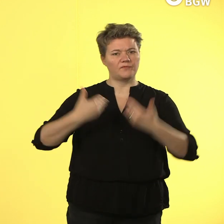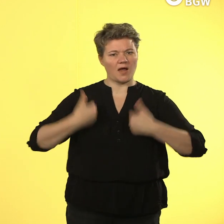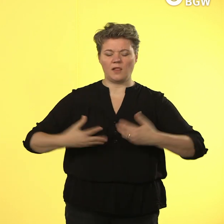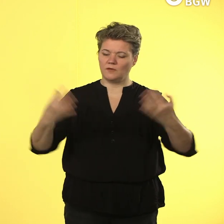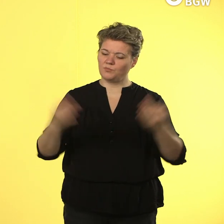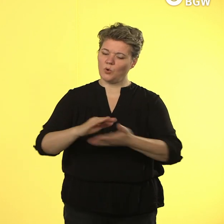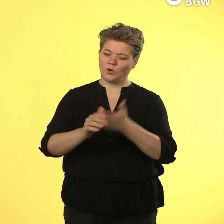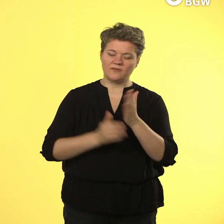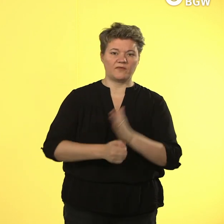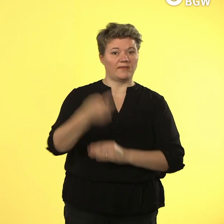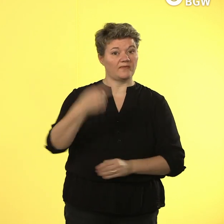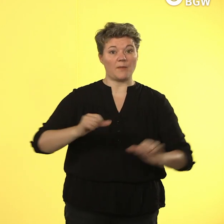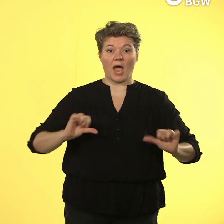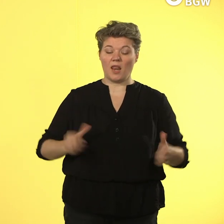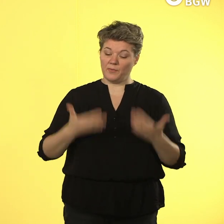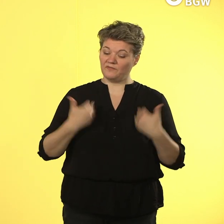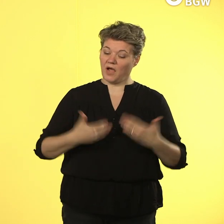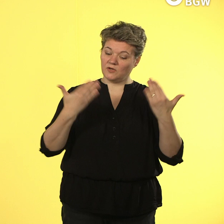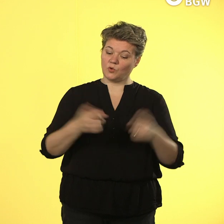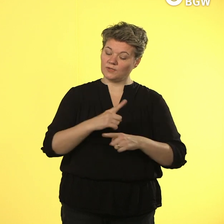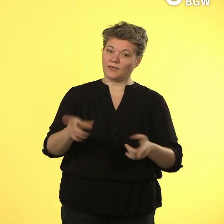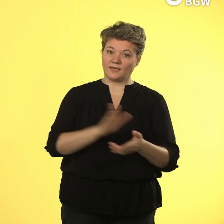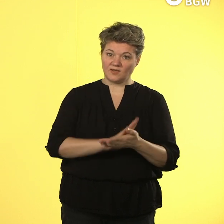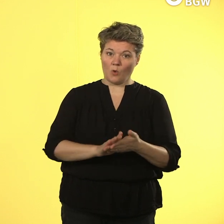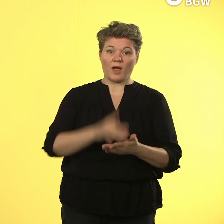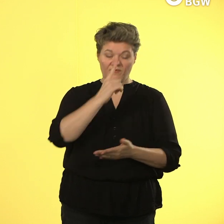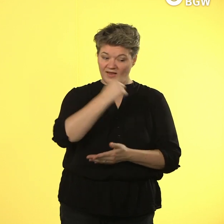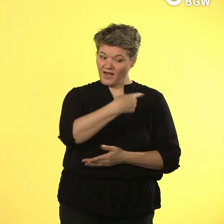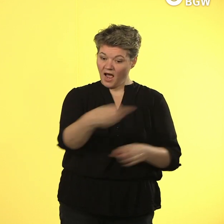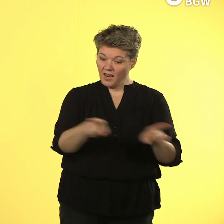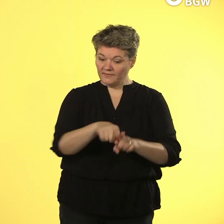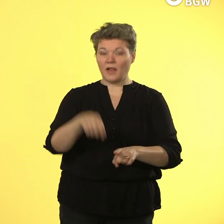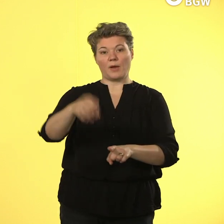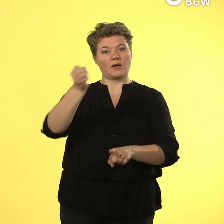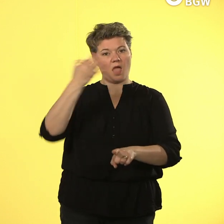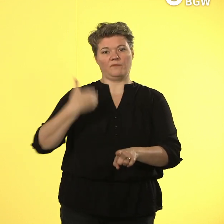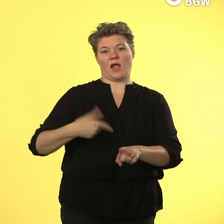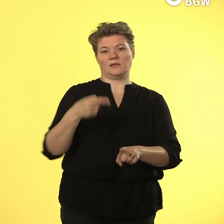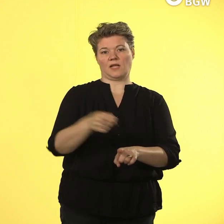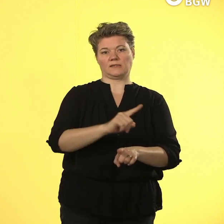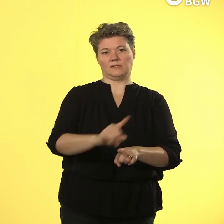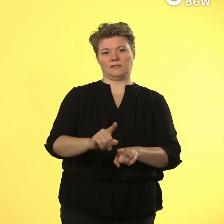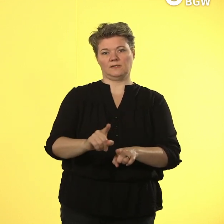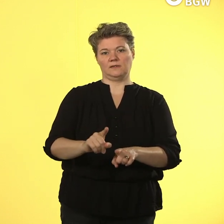Dann kann sie sich gut orientieren. Als wir diese wichtigen Orientierungspunkte vor vielen Jahren weggelassen hatten, hat das bei anderen Klientinnen